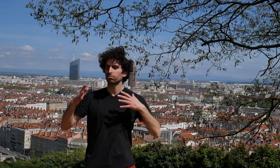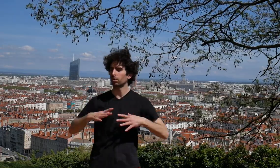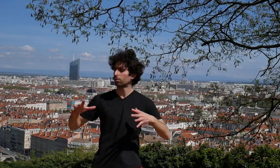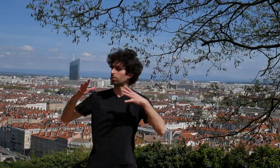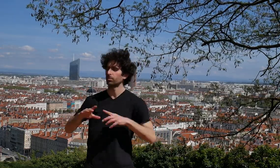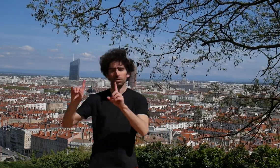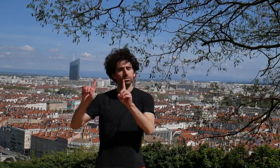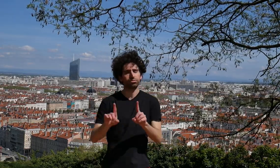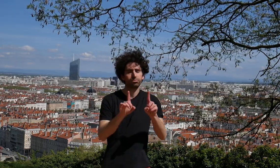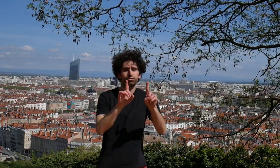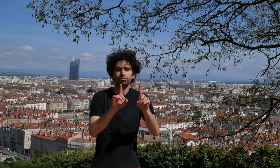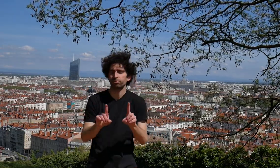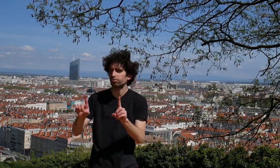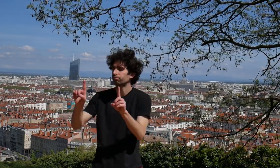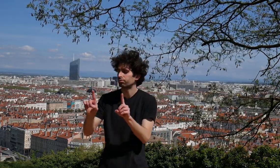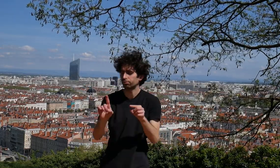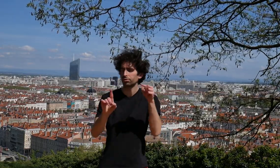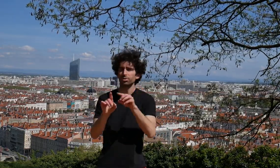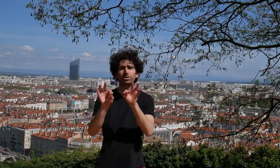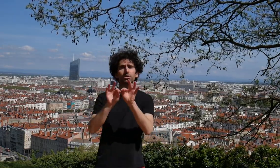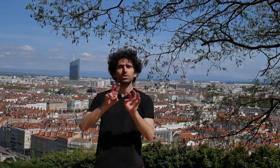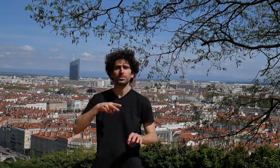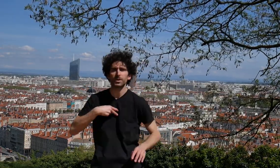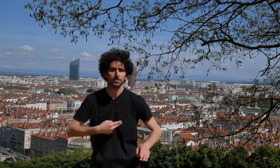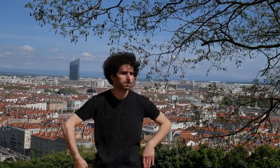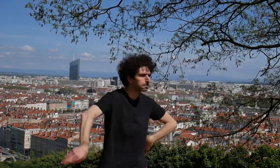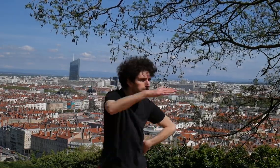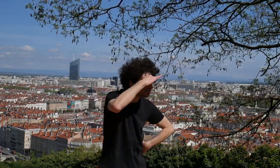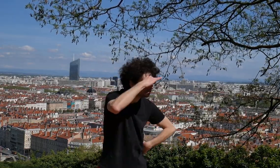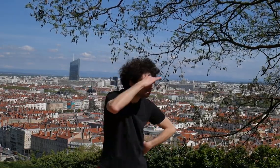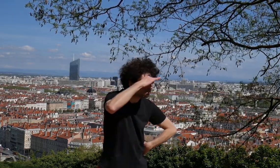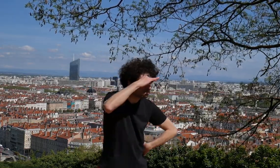se promener tous les deux. Quand soudain ma tante...